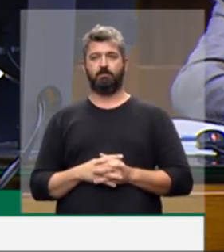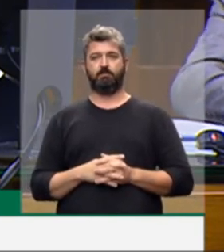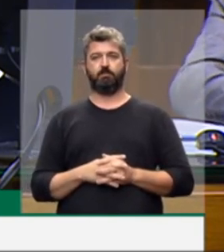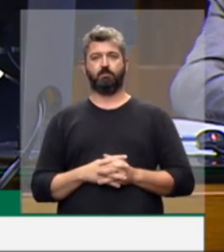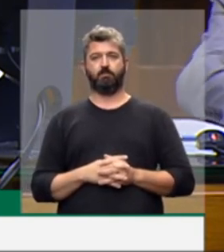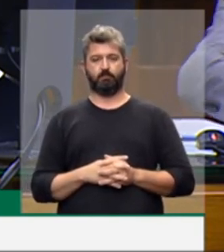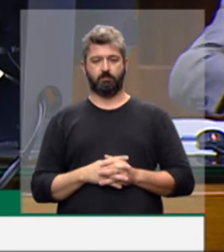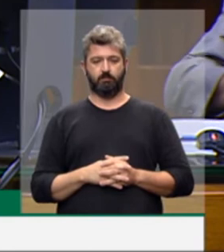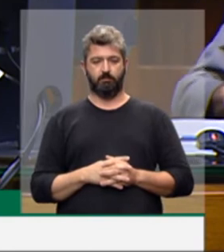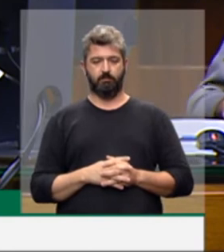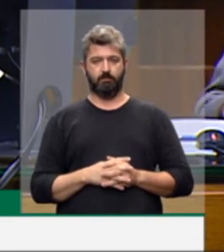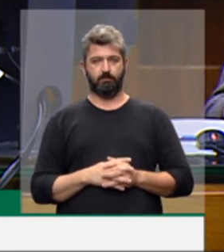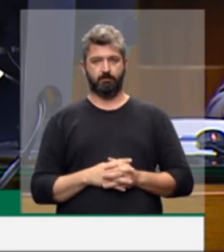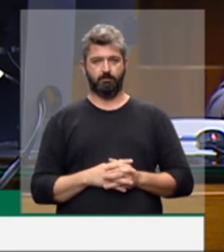VOTA NÃO. PSL? COMO VOTA?